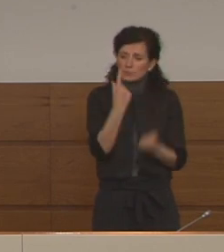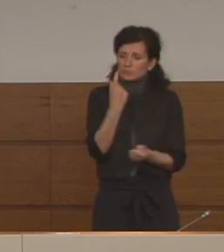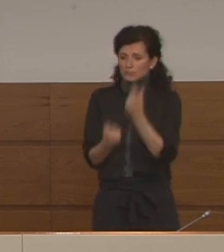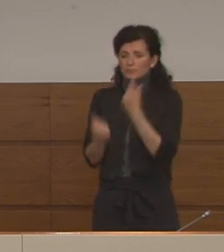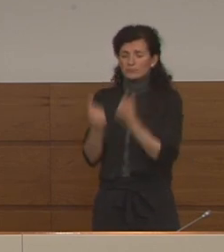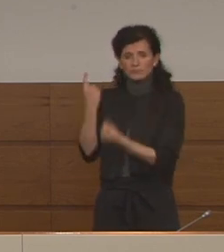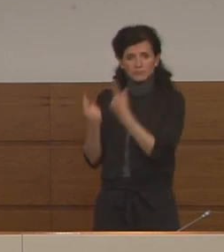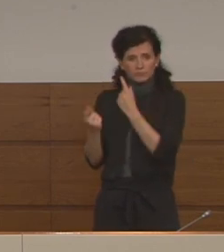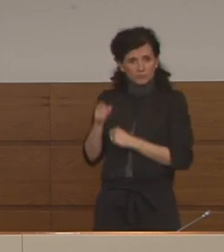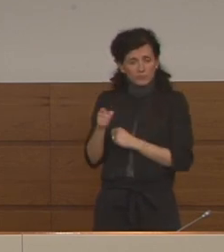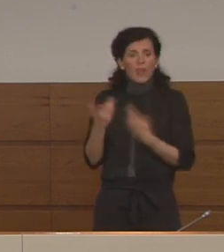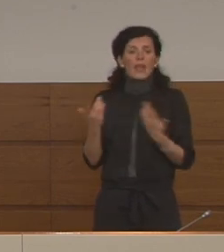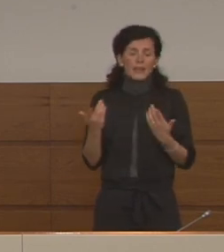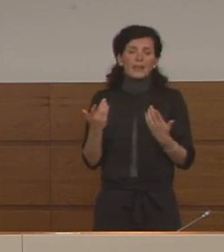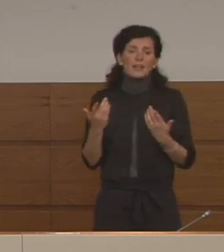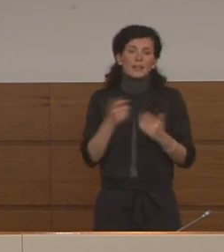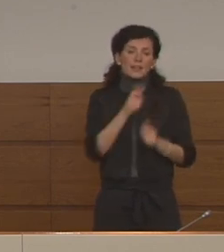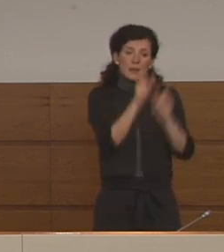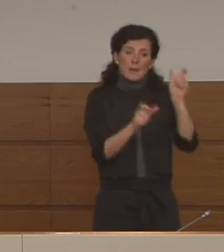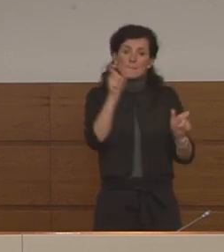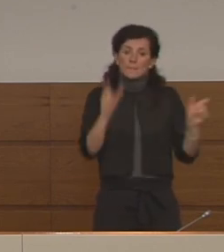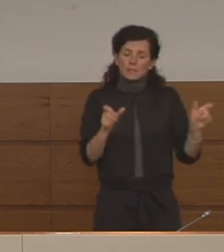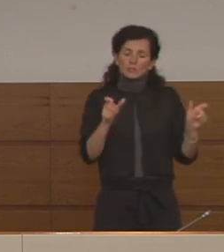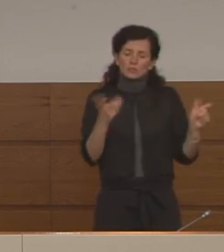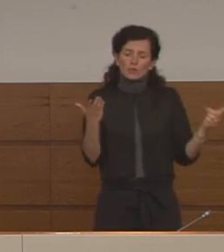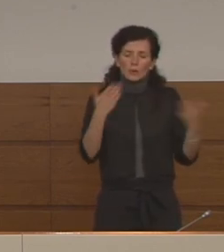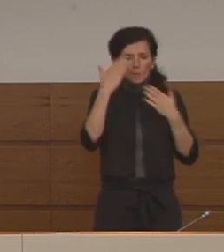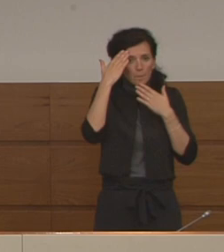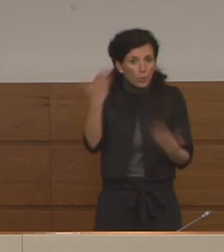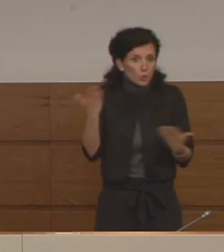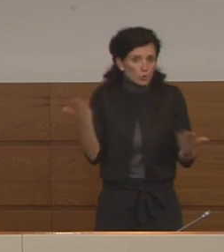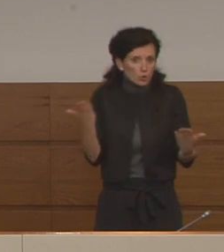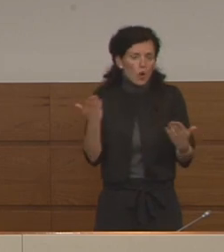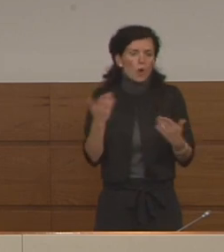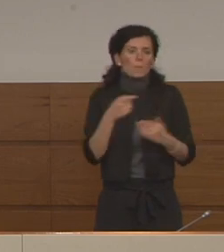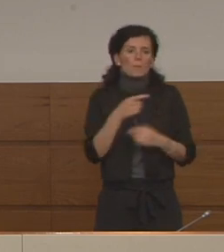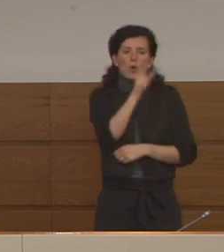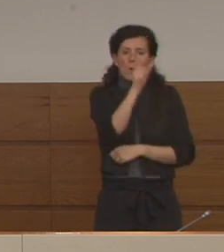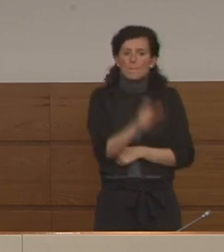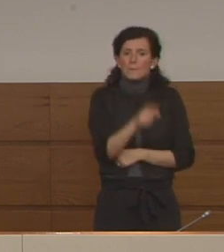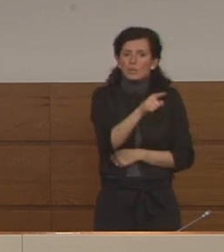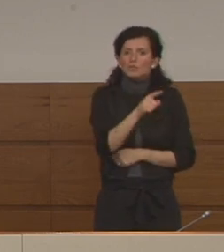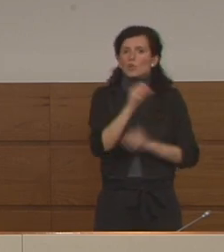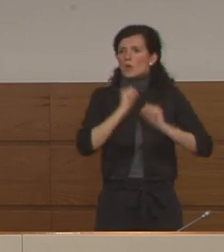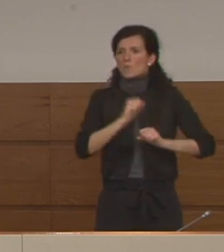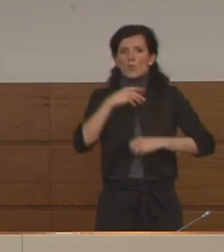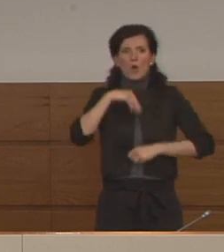che alcune persone purtroppo, o per loro stessa paura di recarsi negli ospedali o